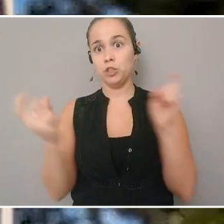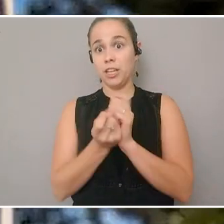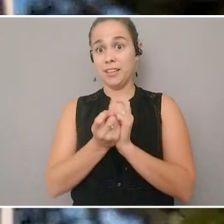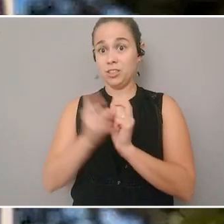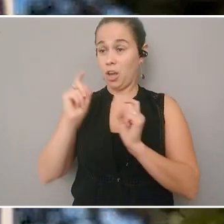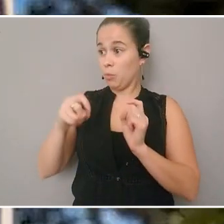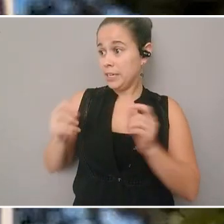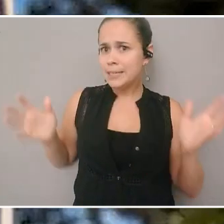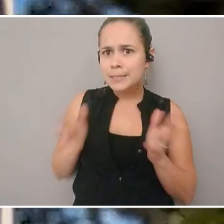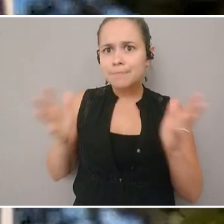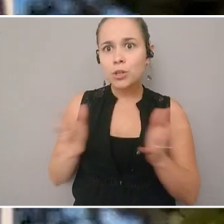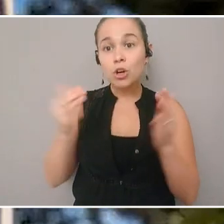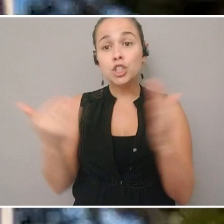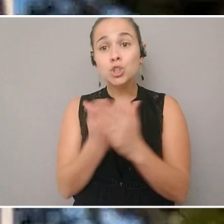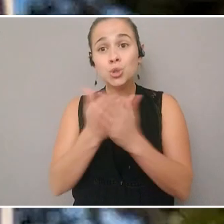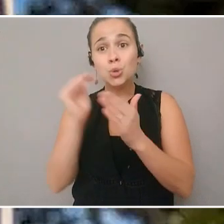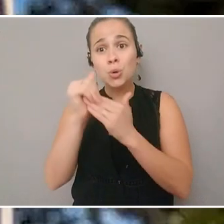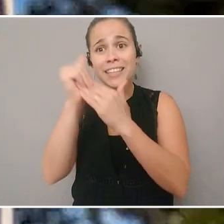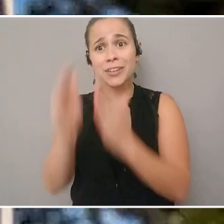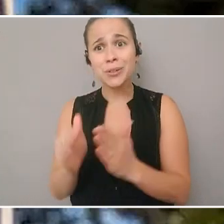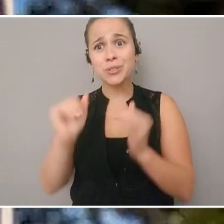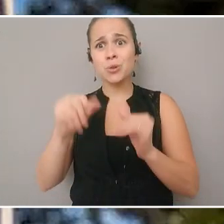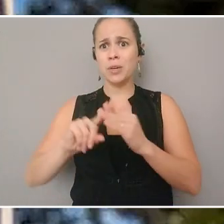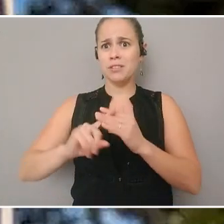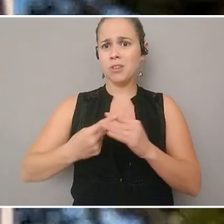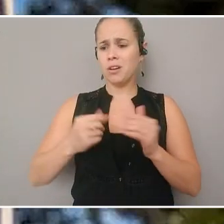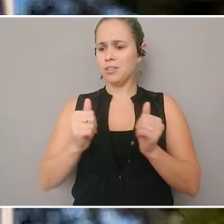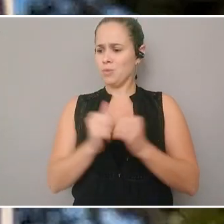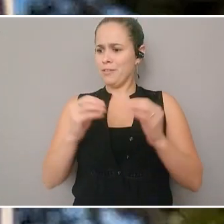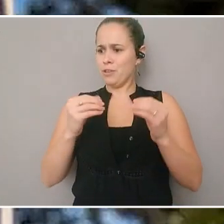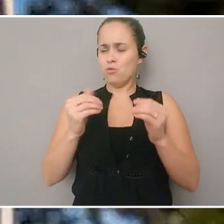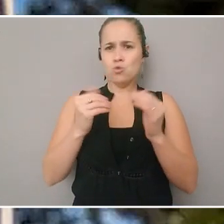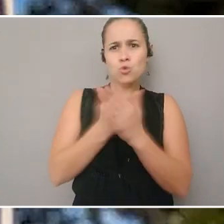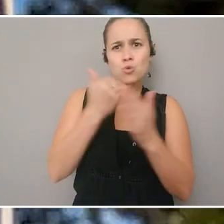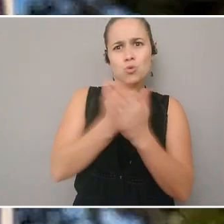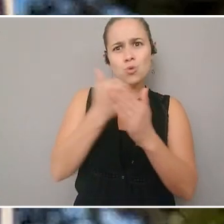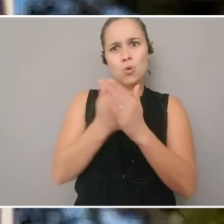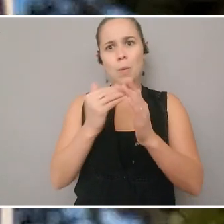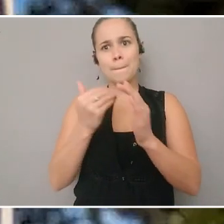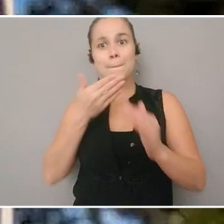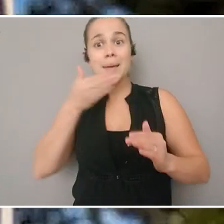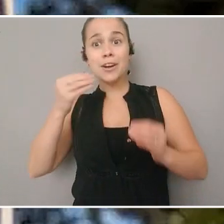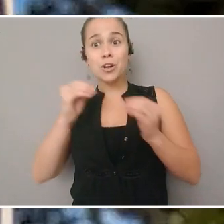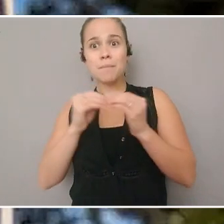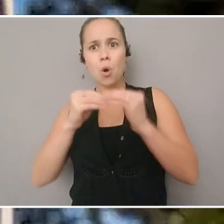en un nuevo, mejor y más equitativo